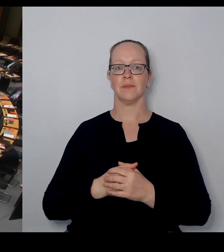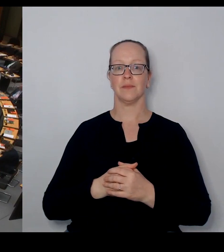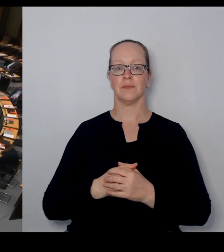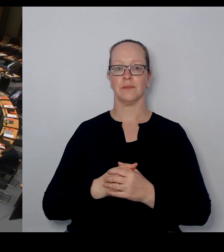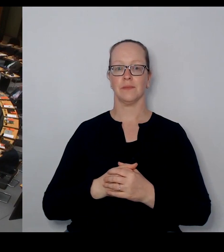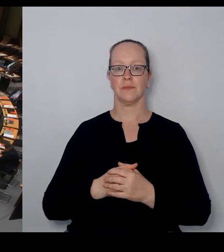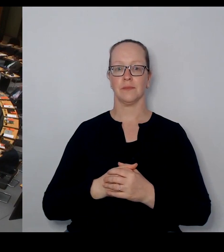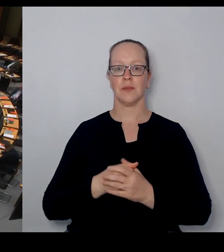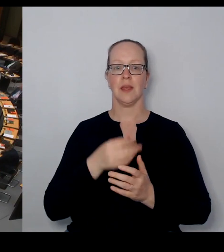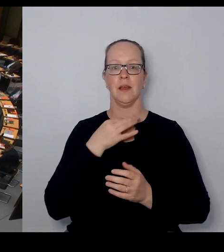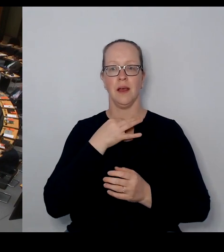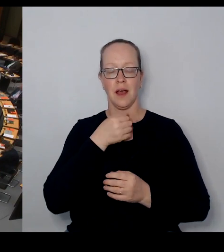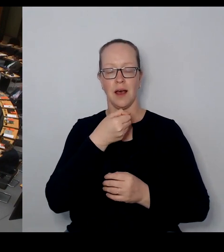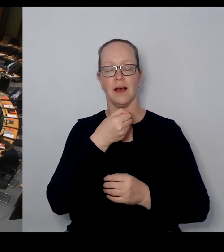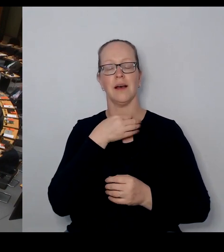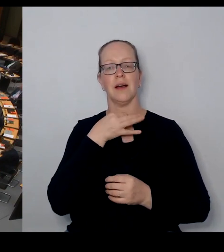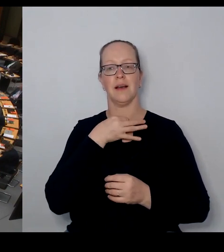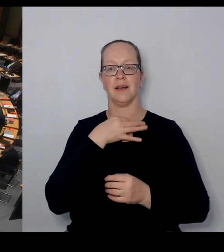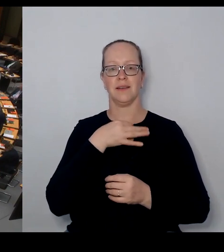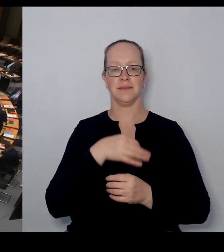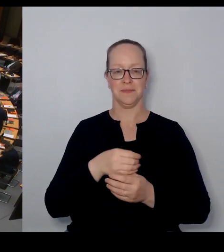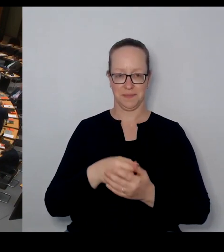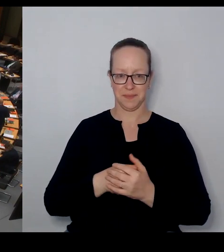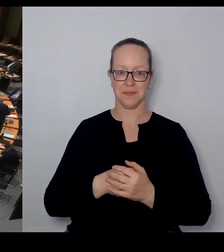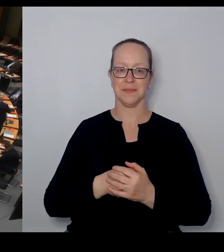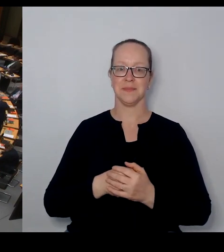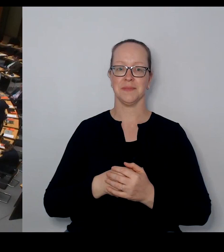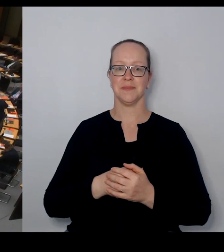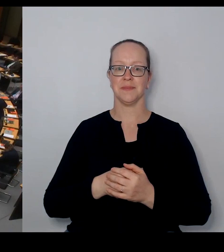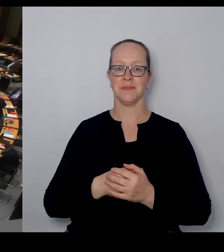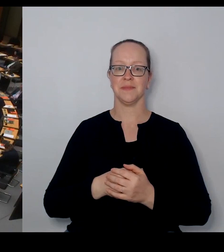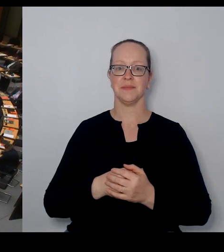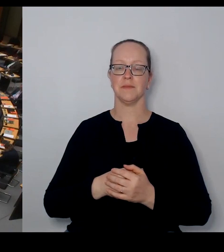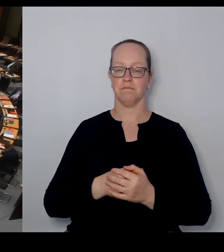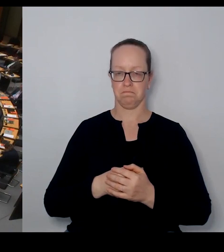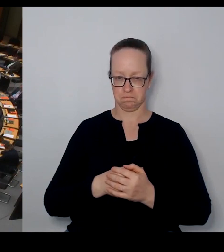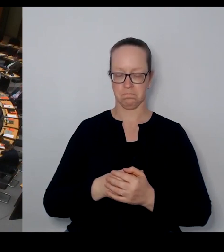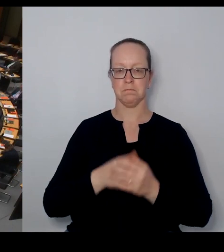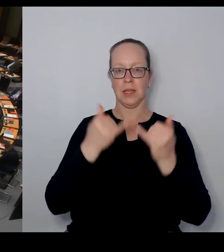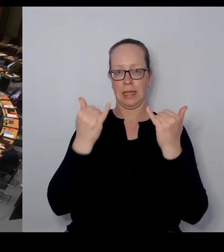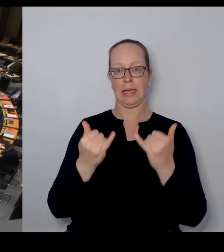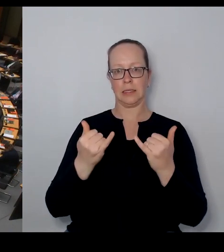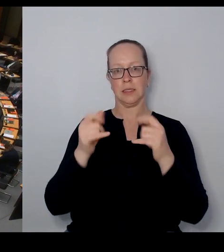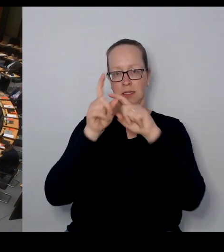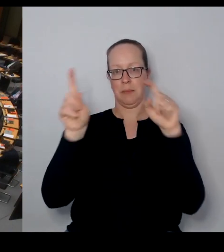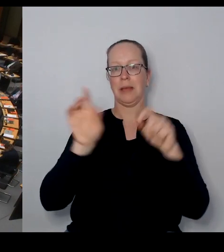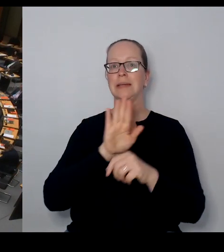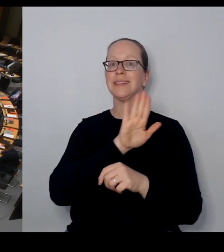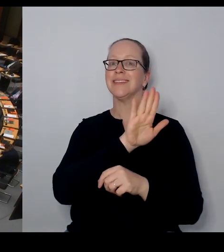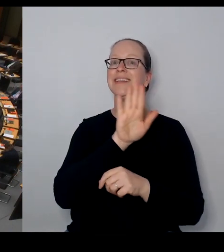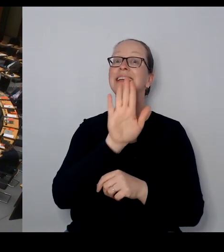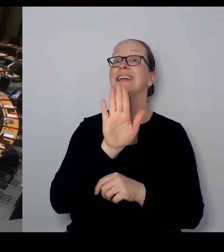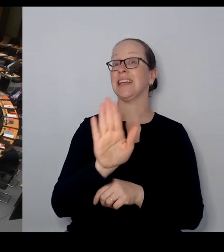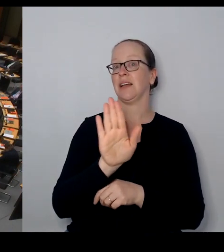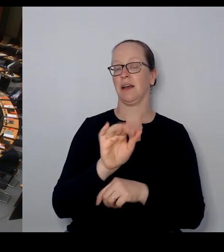Sie Sie reden jetzt ja sehr über Ihre Lebensrealität. Vielleicht haben Sie ja gar nicht den Blick auf die ganze Stadt. Aber glauben Sie, dass die Aufgabe der Wasserbetriebe